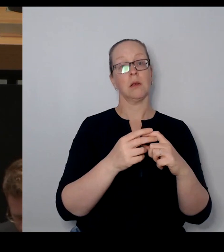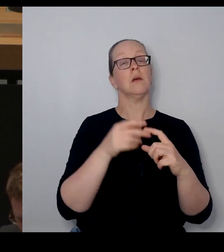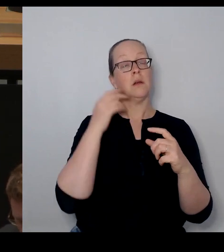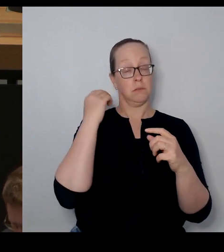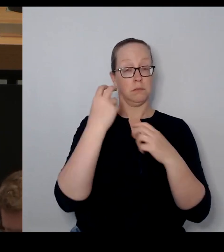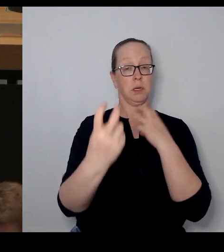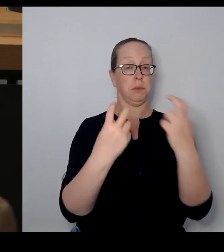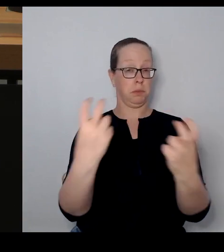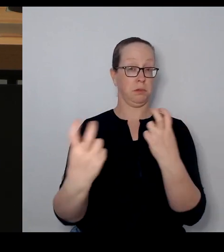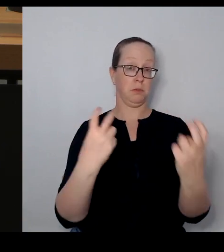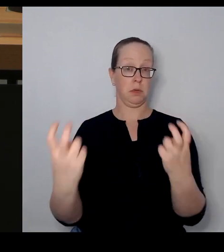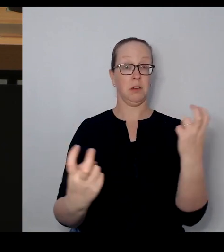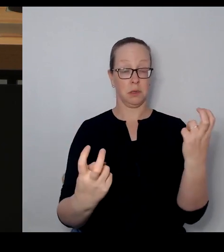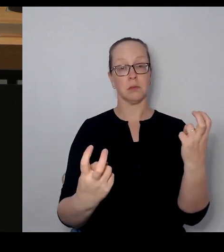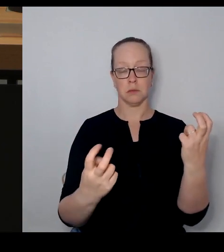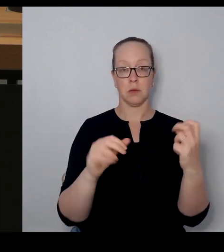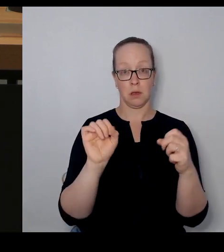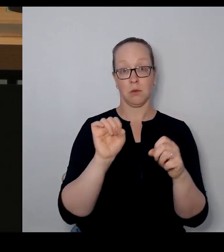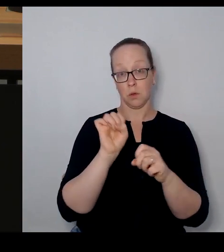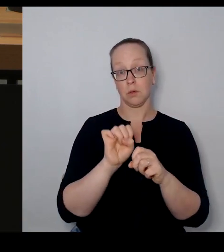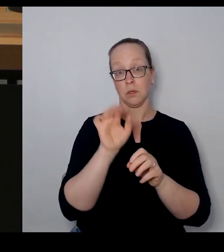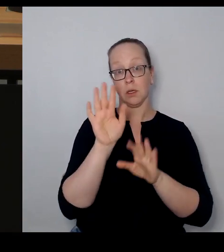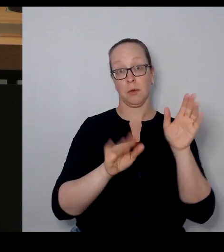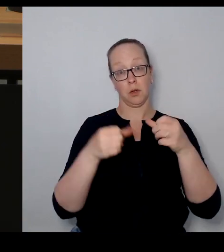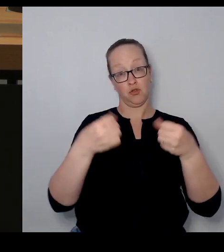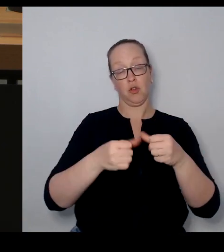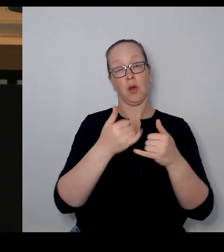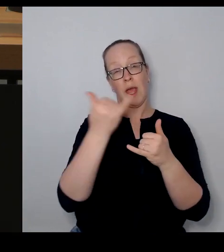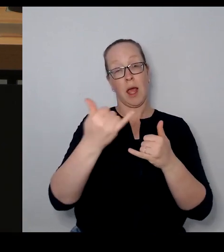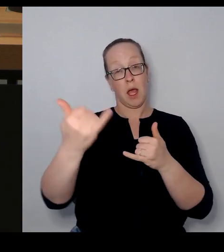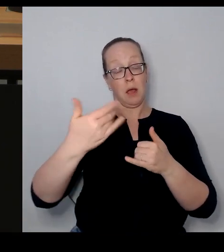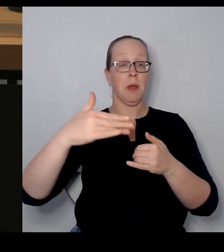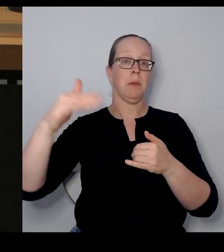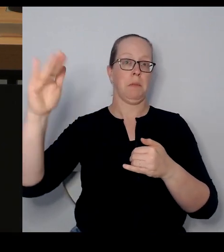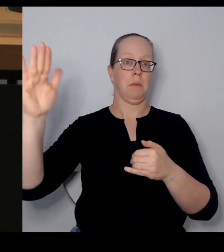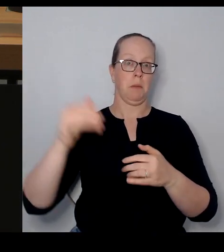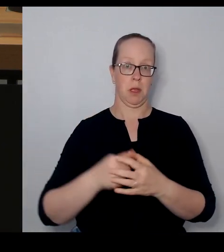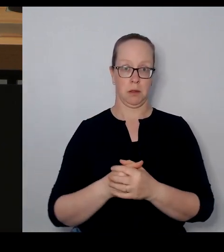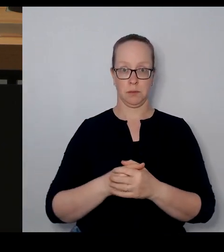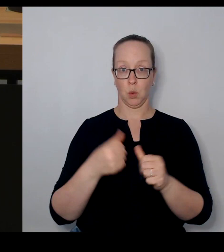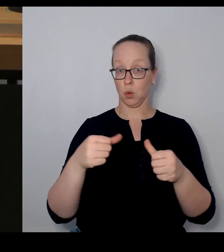Denn machen wir uns nichts vor Neben der Attraktivität des Arbeitsplatzes durch Vereinbarkeit von Beruf und Familie